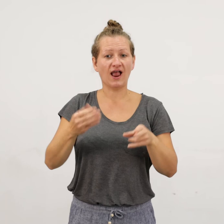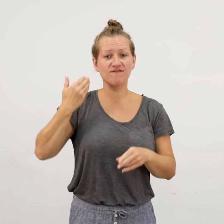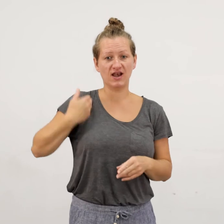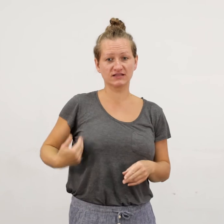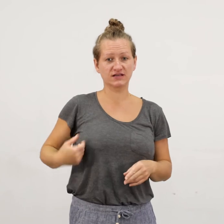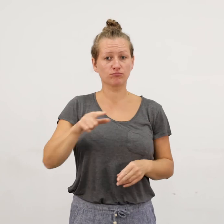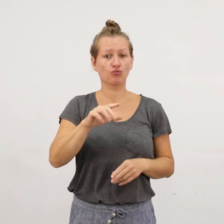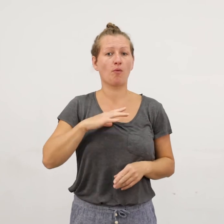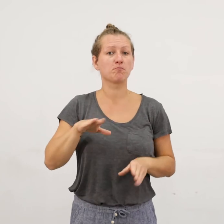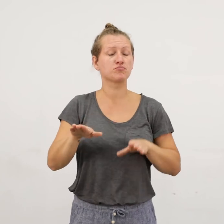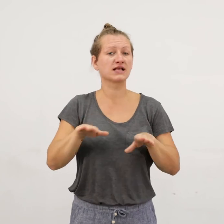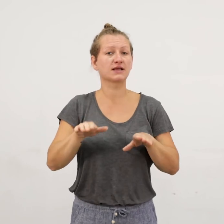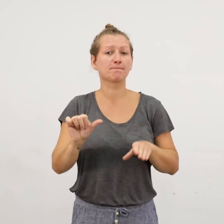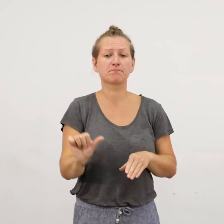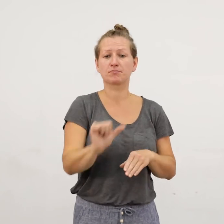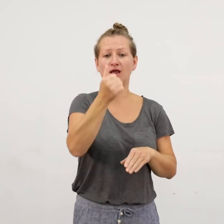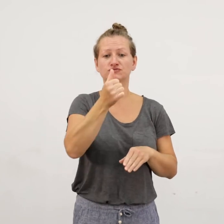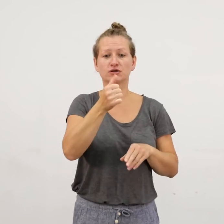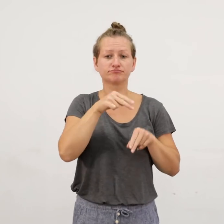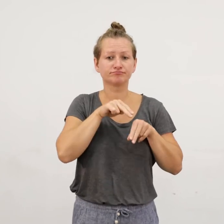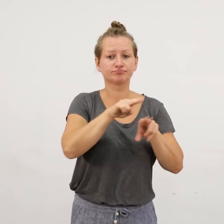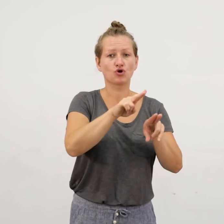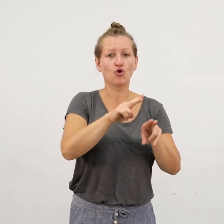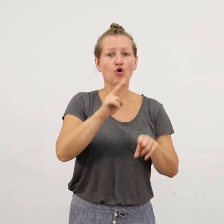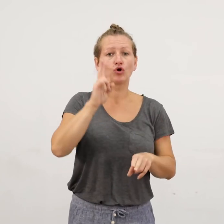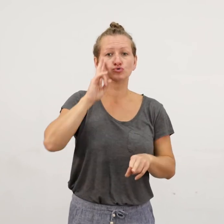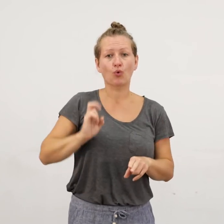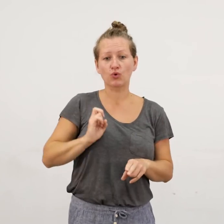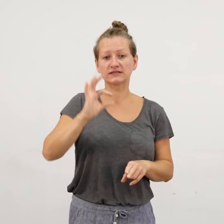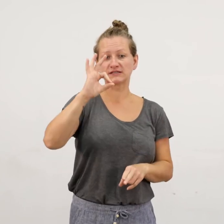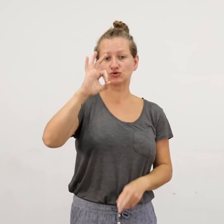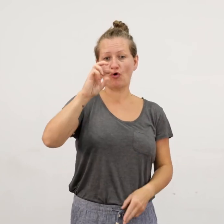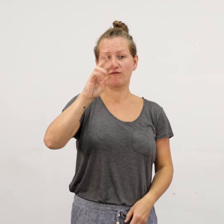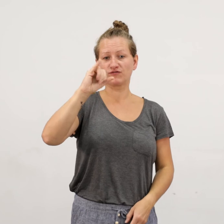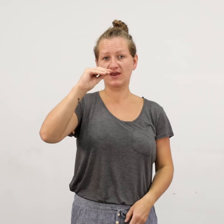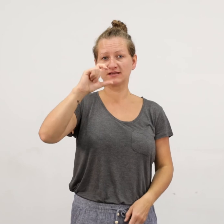Po wojnie białostockie koszary przy ul. Kawaleryjskiej stały się miejscem stacjonowania